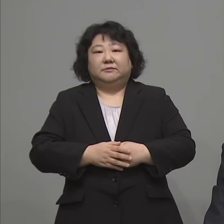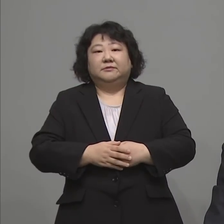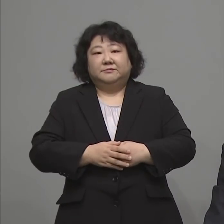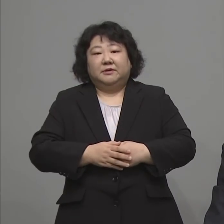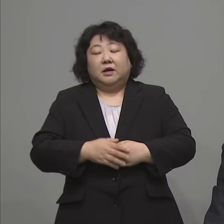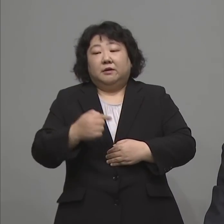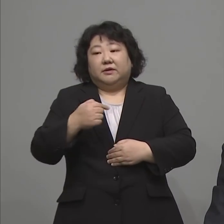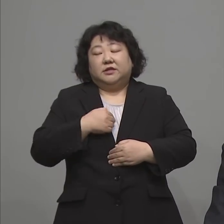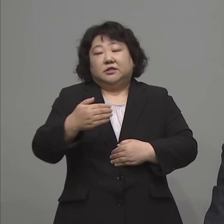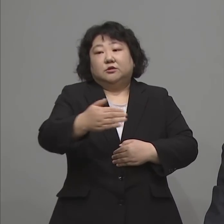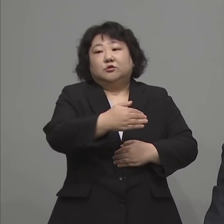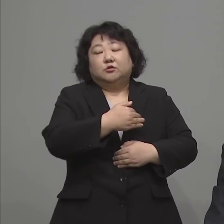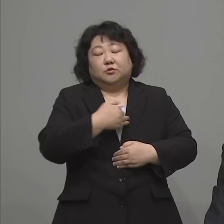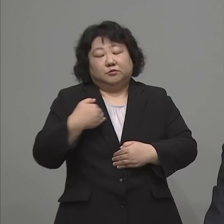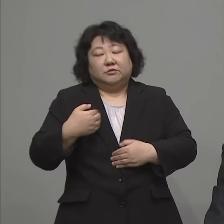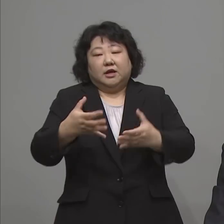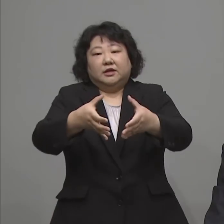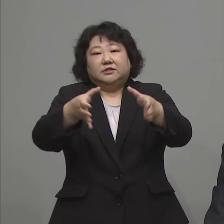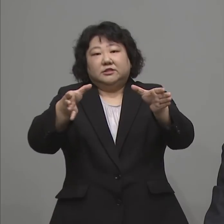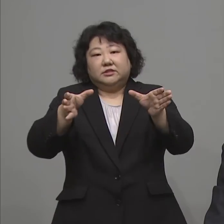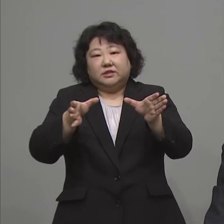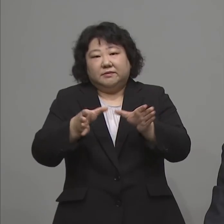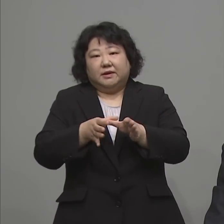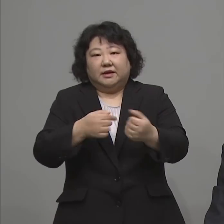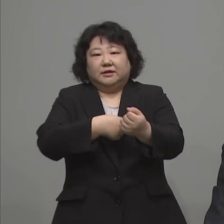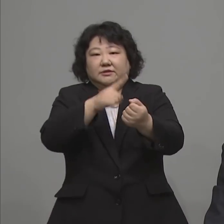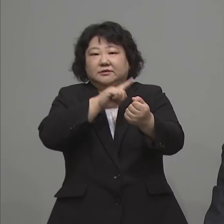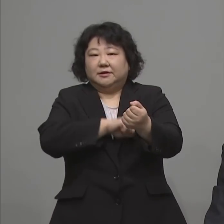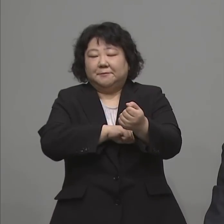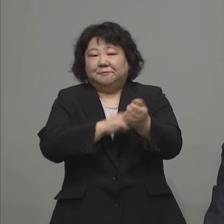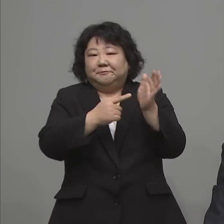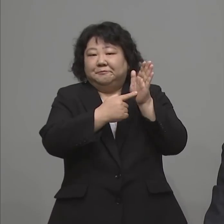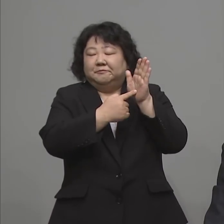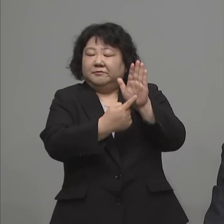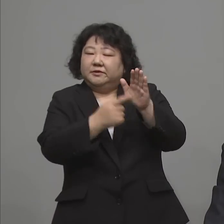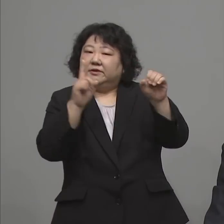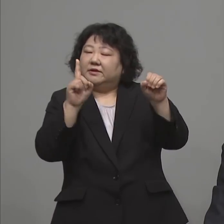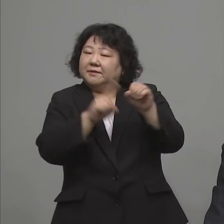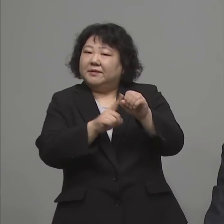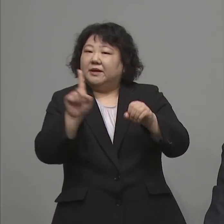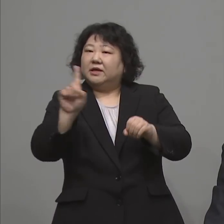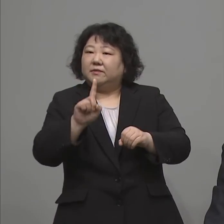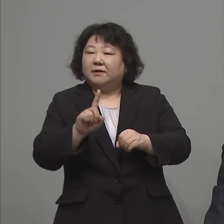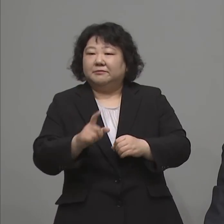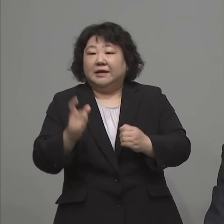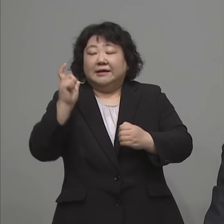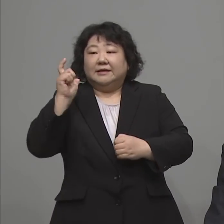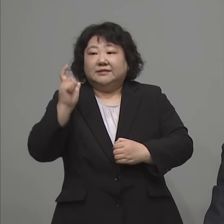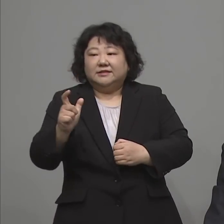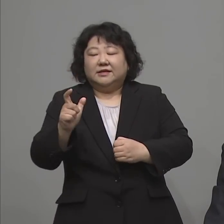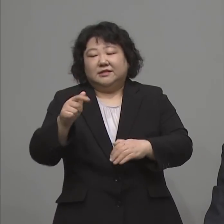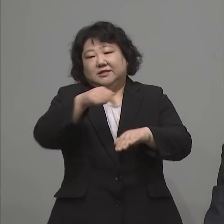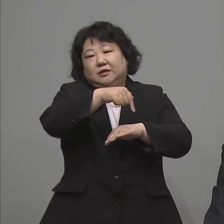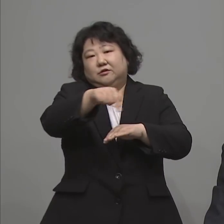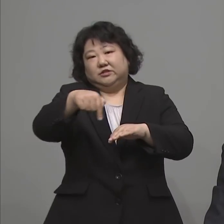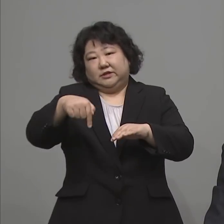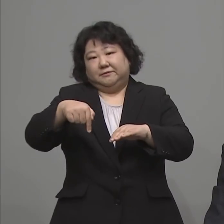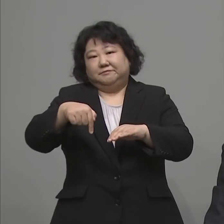私たちのチームがら… チームが力を出し切るためには 揺るぎない基盤“とちぎ”として 地方分権や